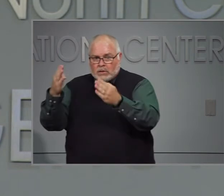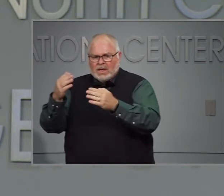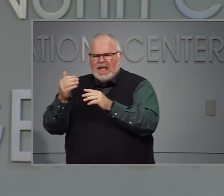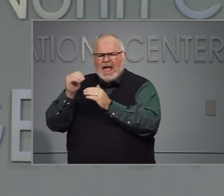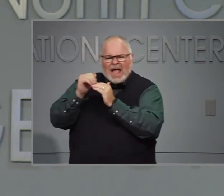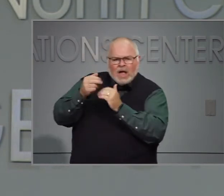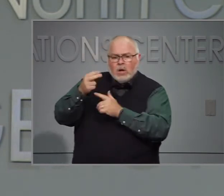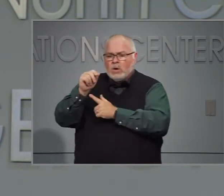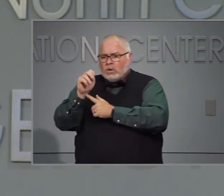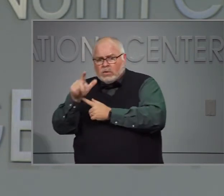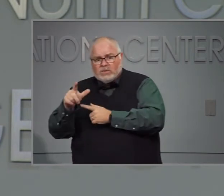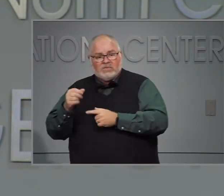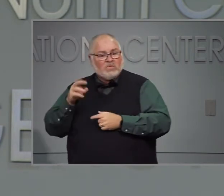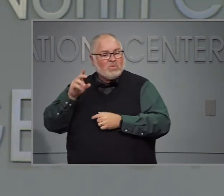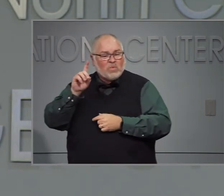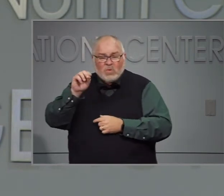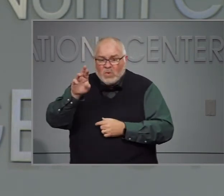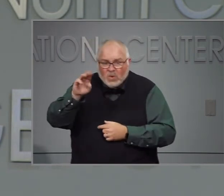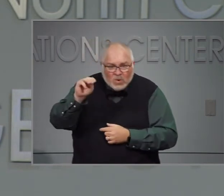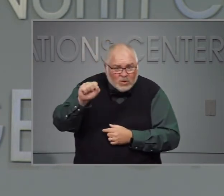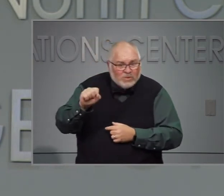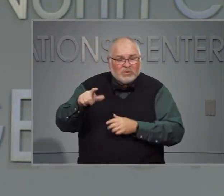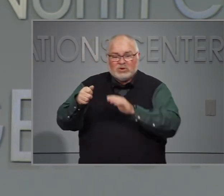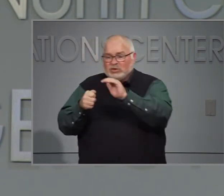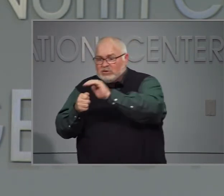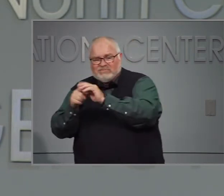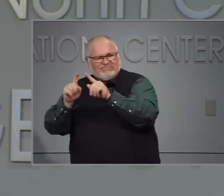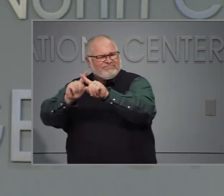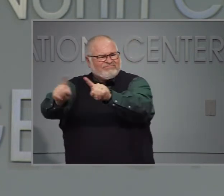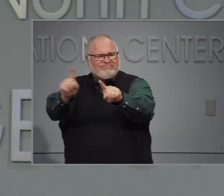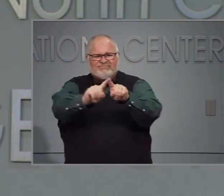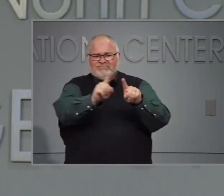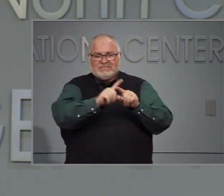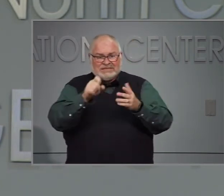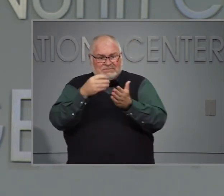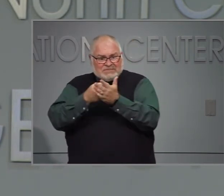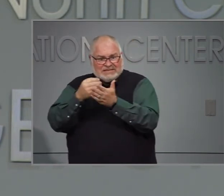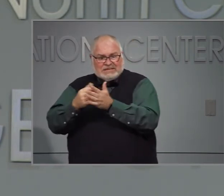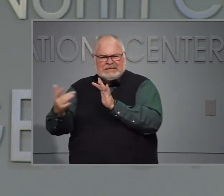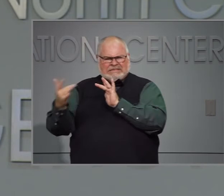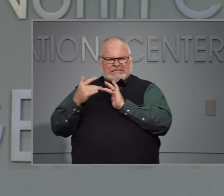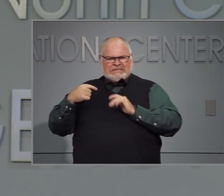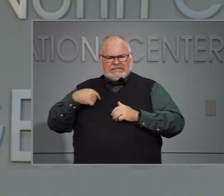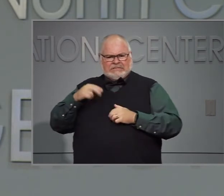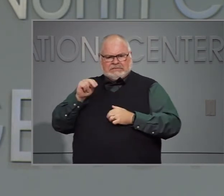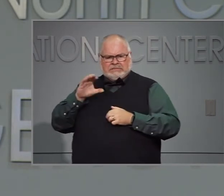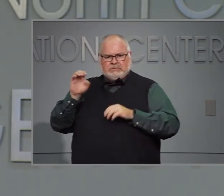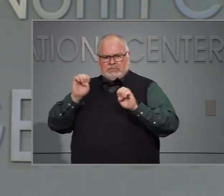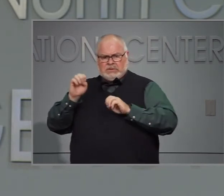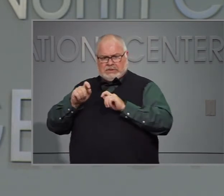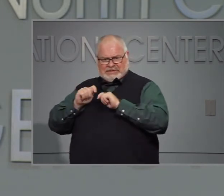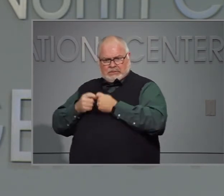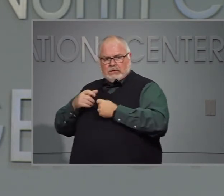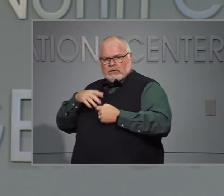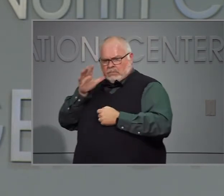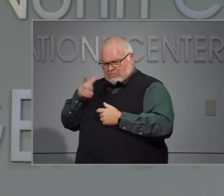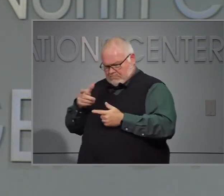albergues no congregados pueden buscar un reembolso así liderato y.